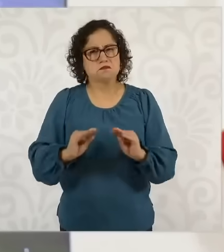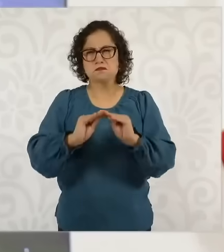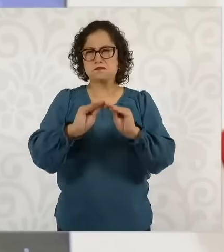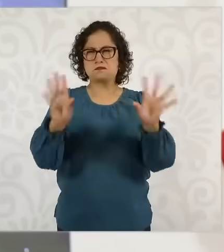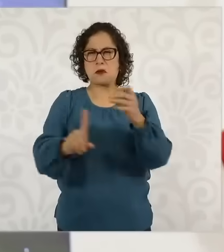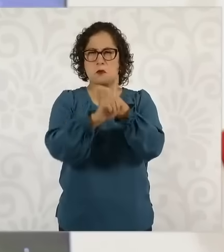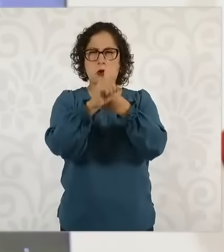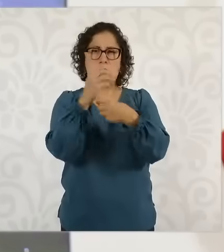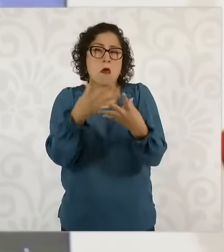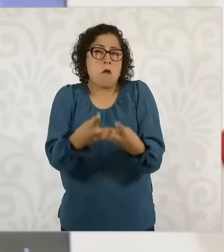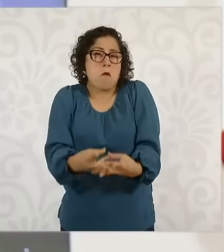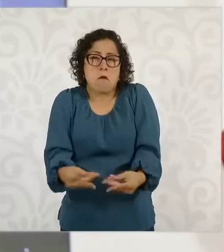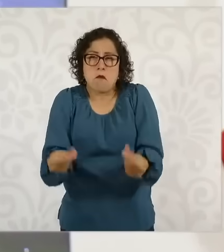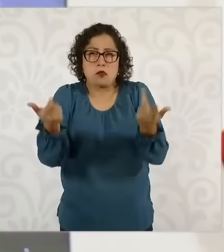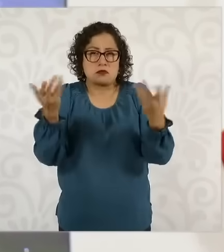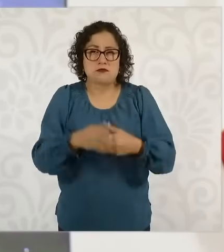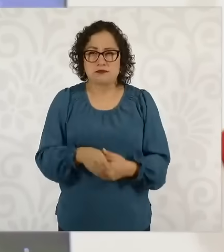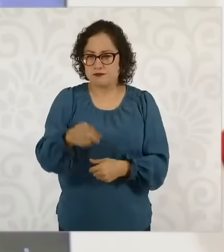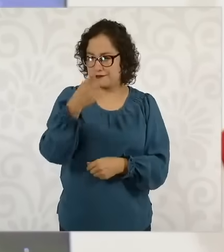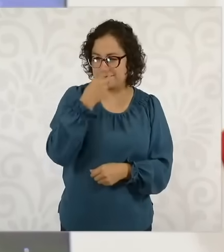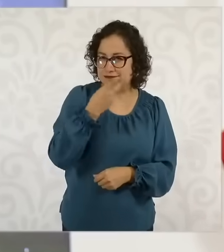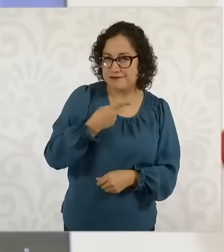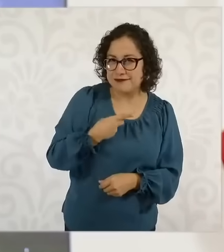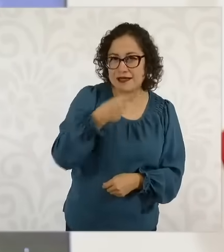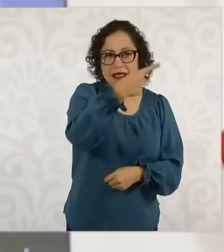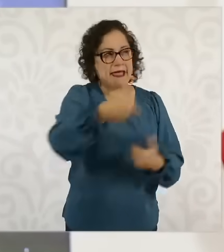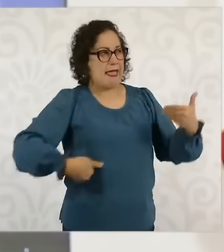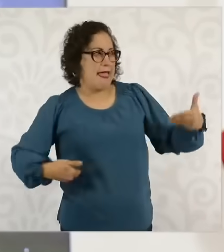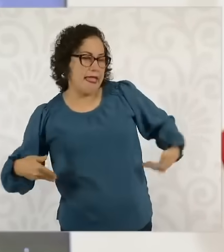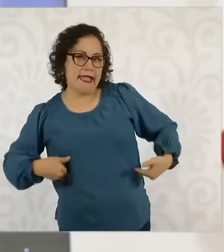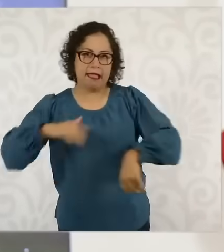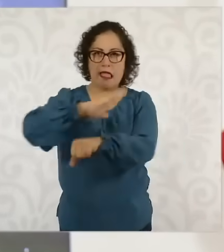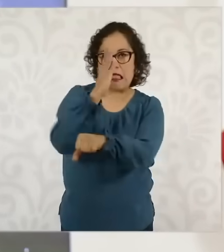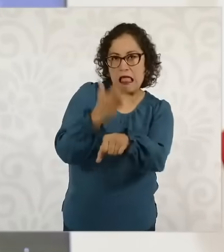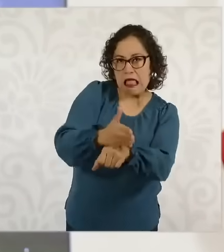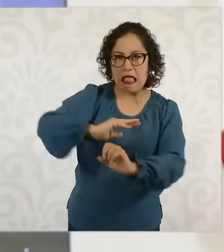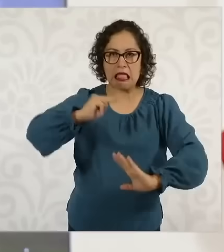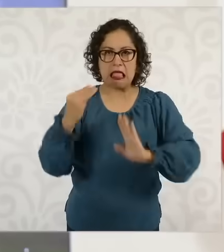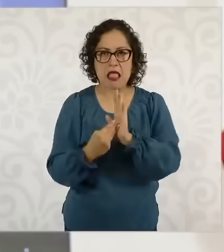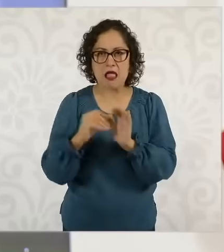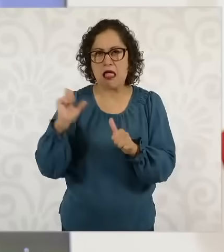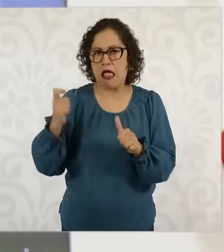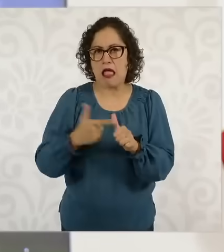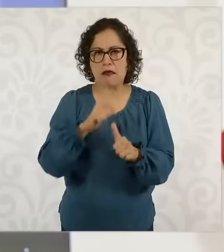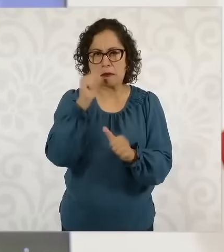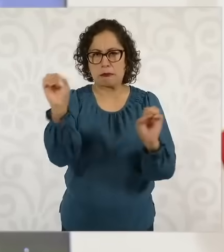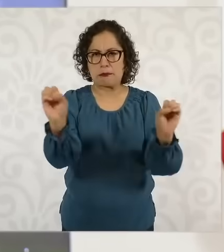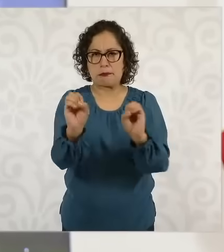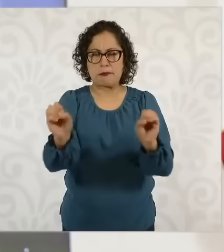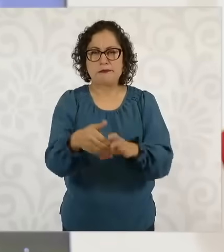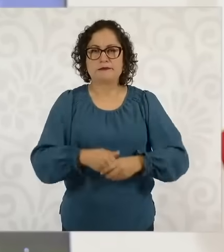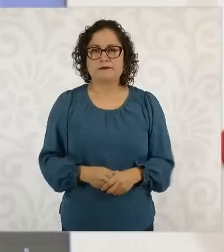razón eh para tener alguna sanción que tenga que ver con este asunto. ¿Qué es lo que se privilegió?